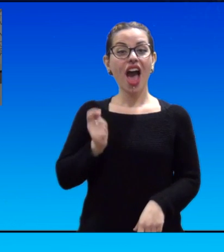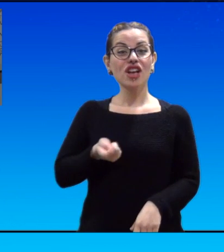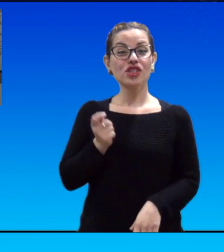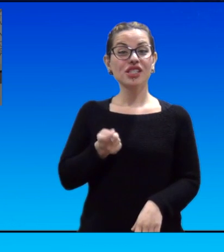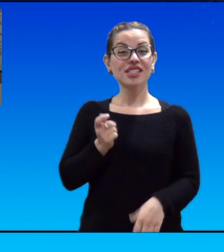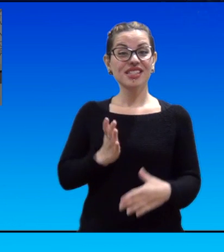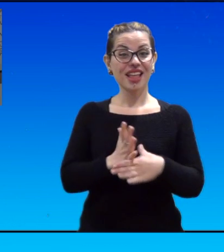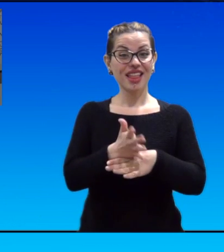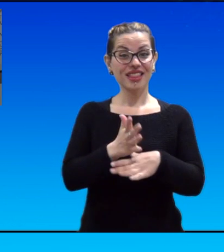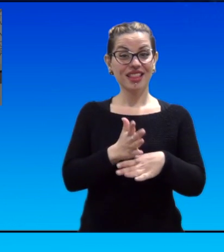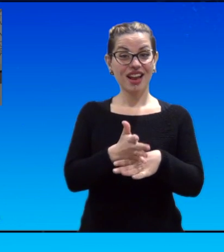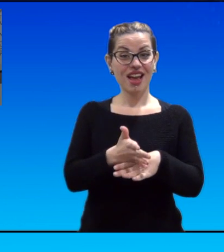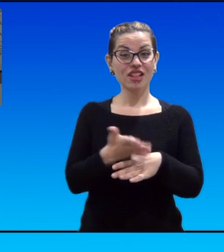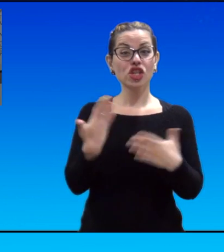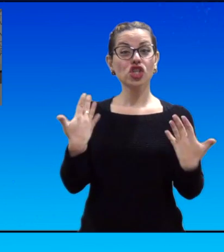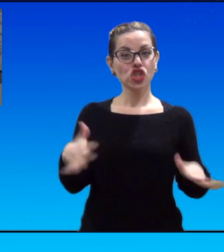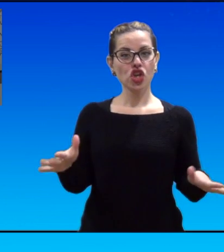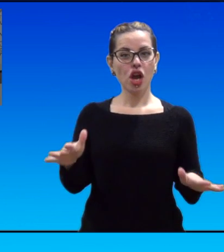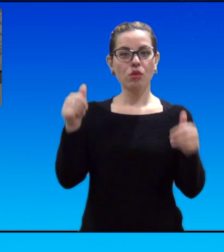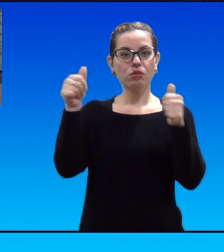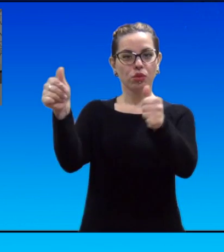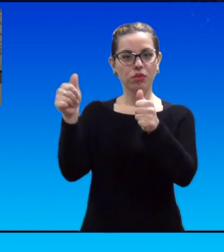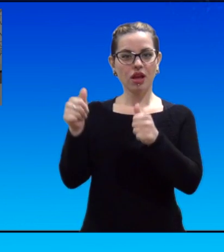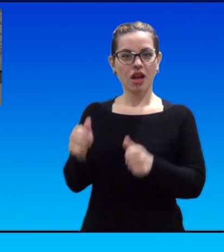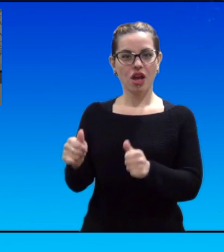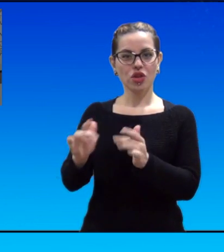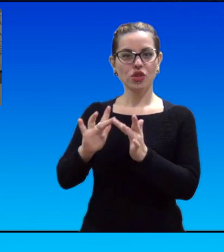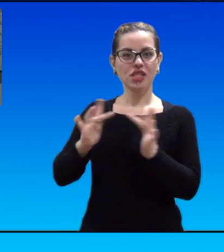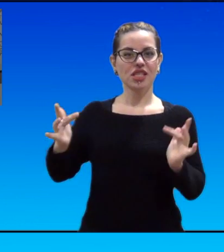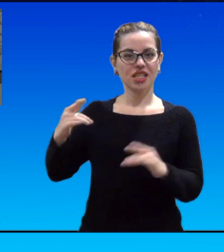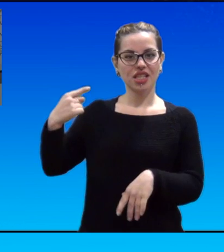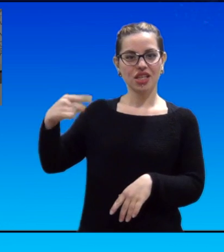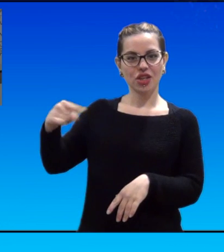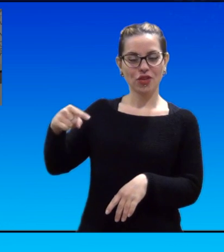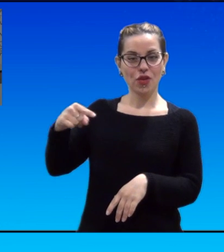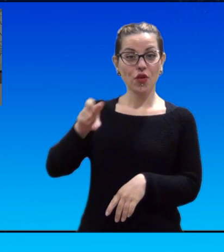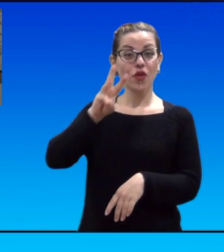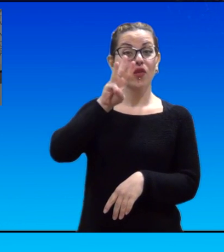che l'Agenzia delle Entrate ha pubblicato sul suo sito